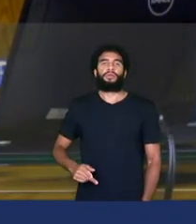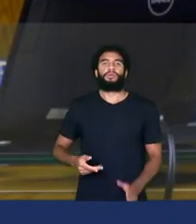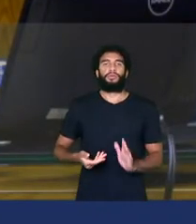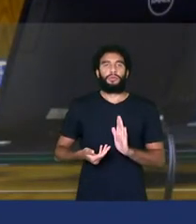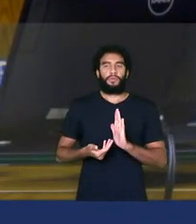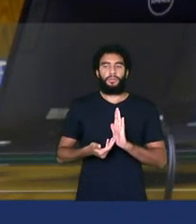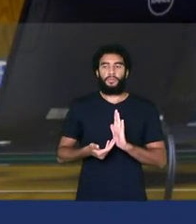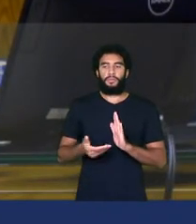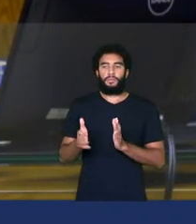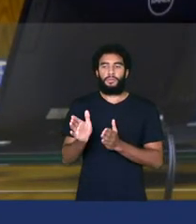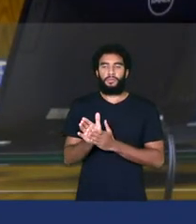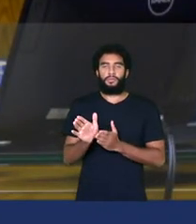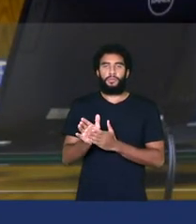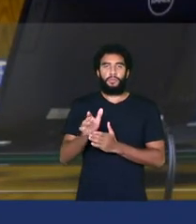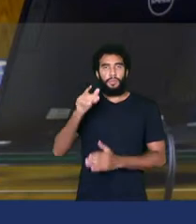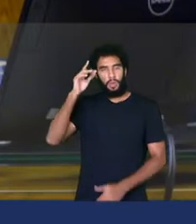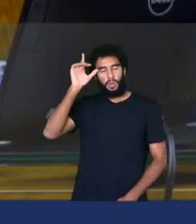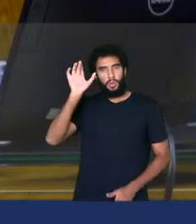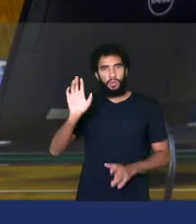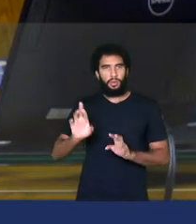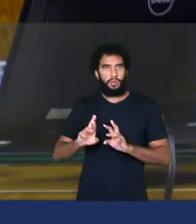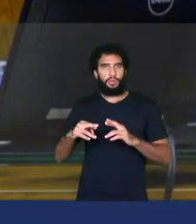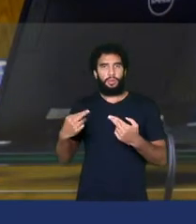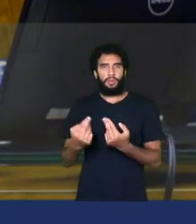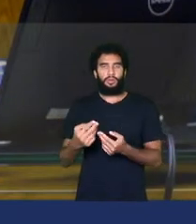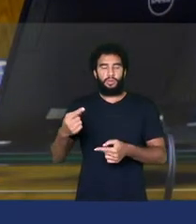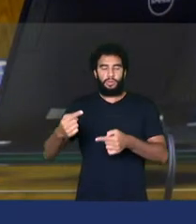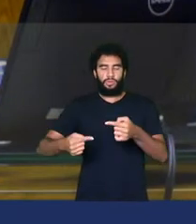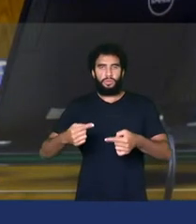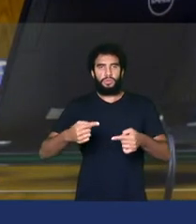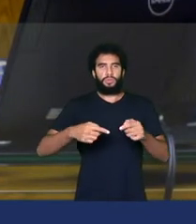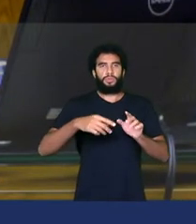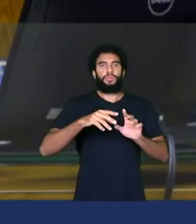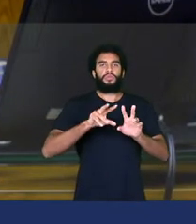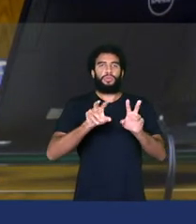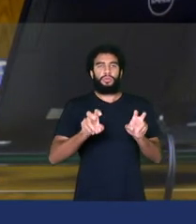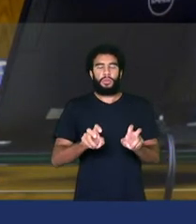RAMOS. NOSSO VICE-PRESIDENTE DA CÂMARA. PARABÉNS PELA REUNIÃO DE ONTEM QUE TRATOU